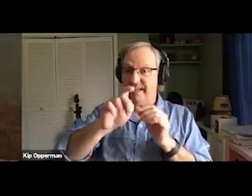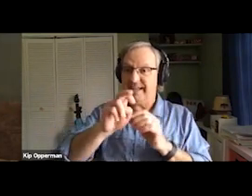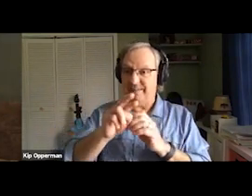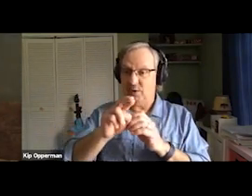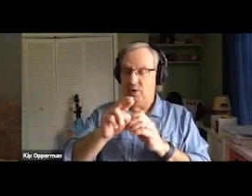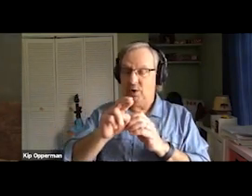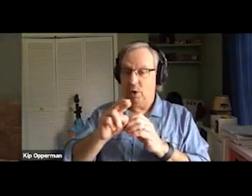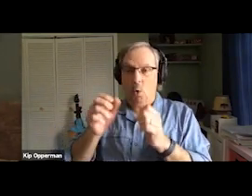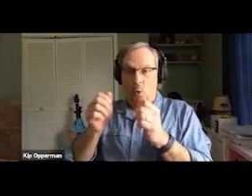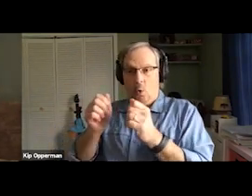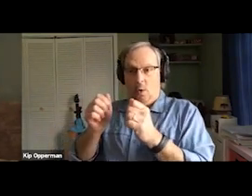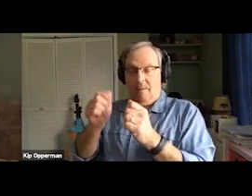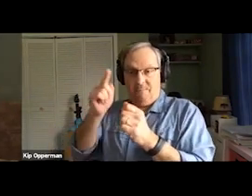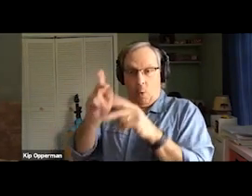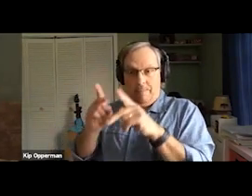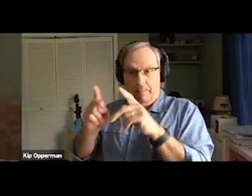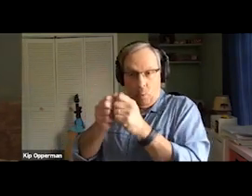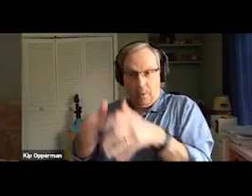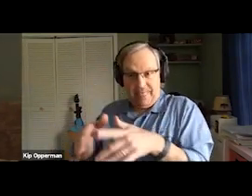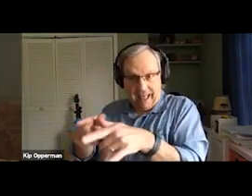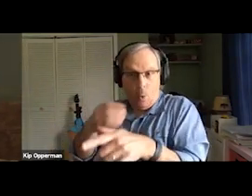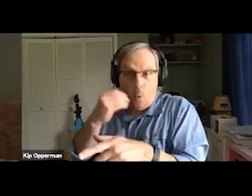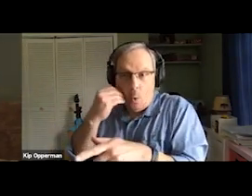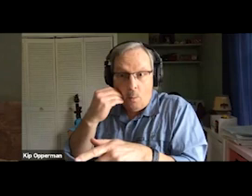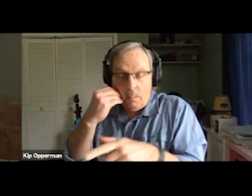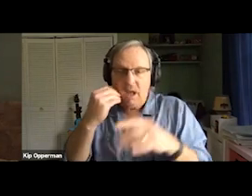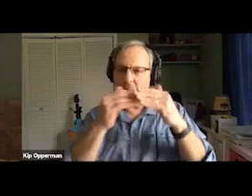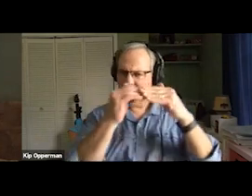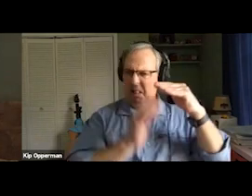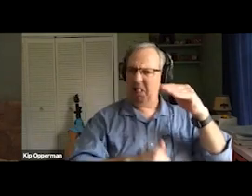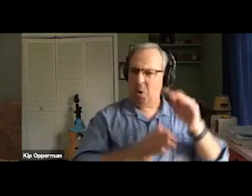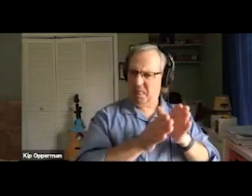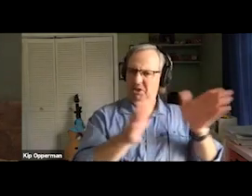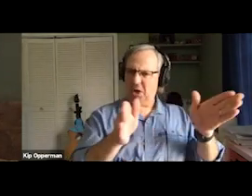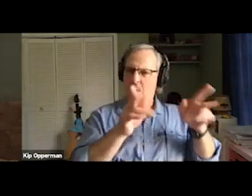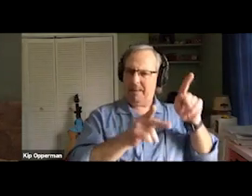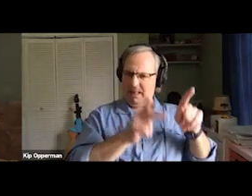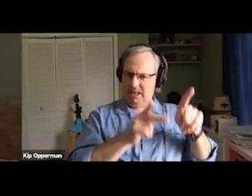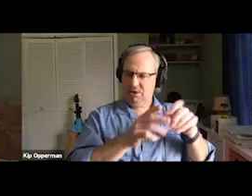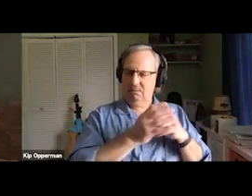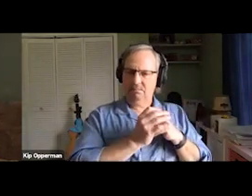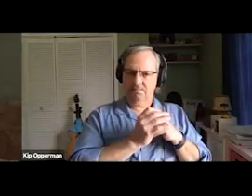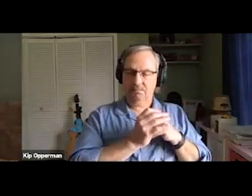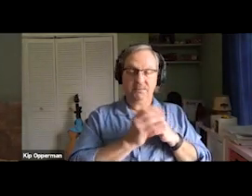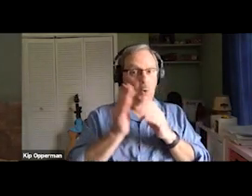se hayan mantenido en gran medida iguales o inferiores a las de la población general. Así que creo que eso es una esperanza.